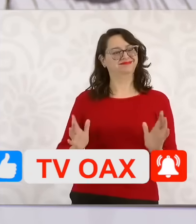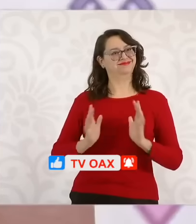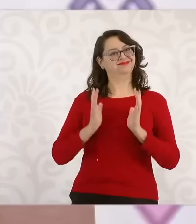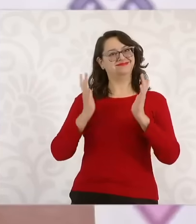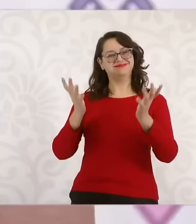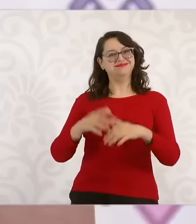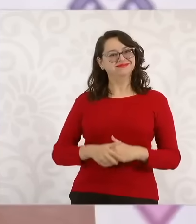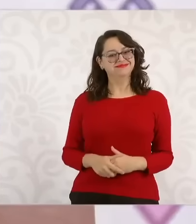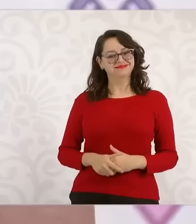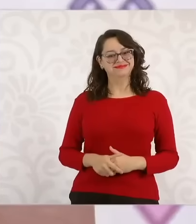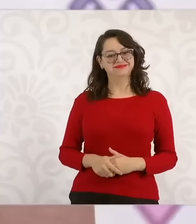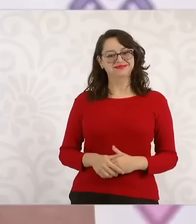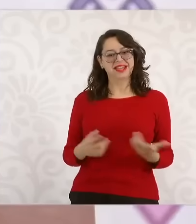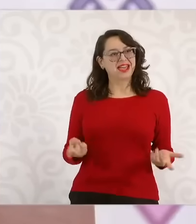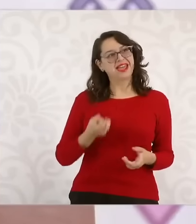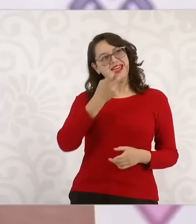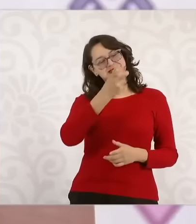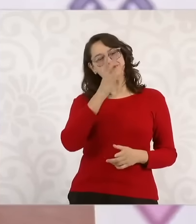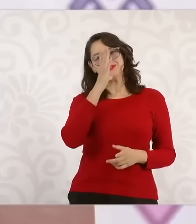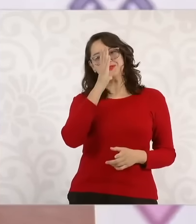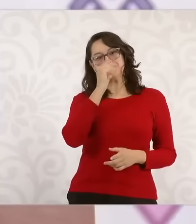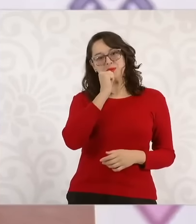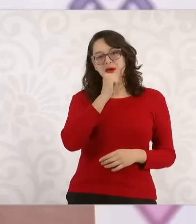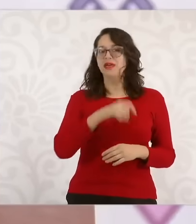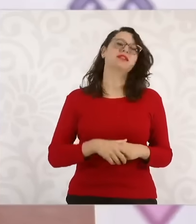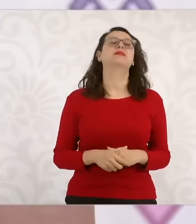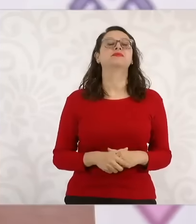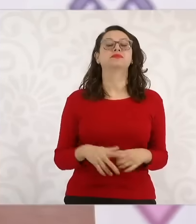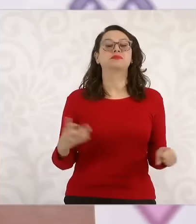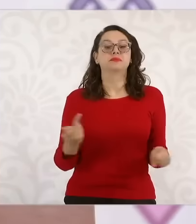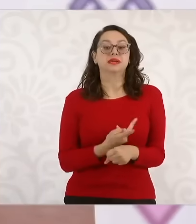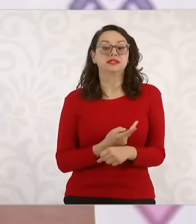¿Qué es lo que abre la puerta? ¿Y por qué ayer lo que decía del Reforma? O sea,